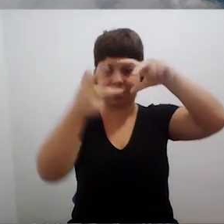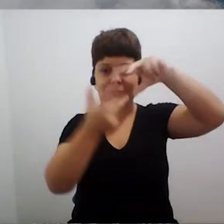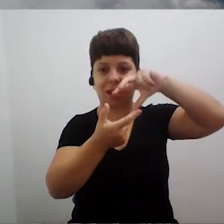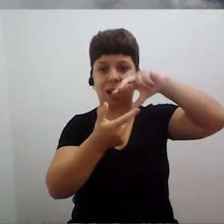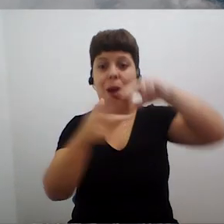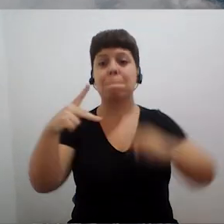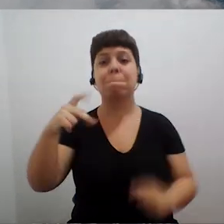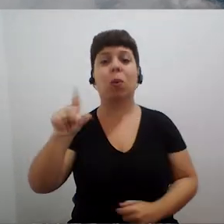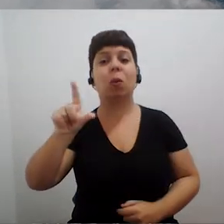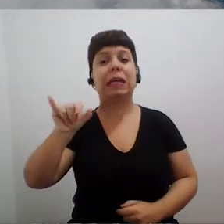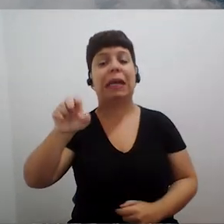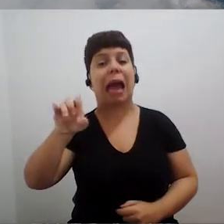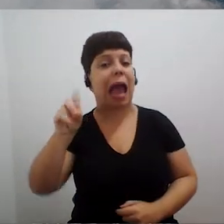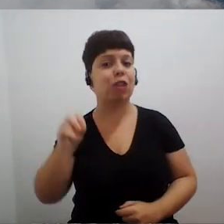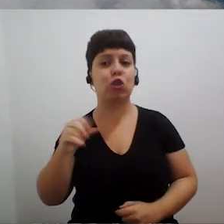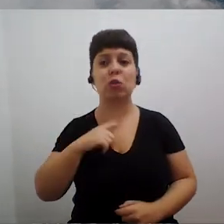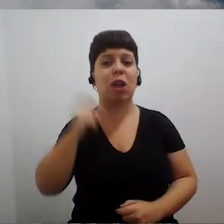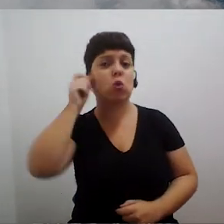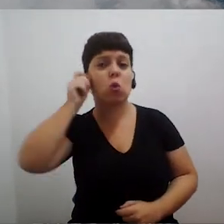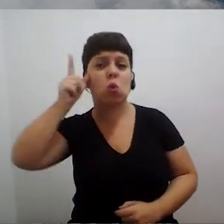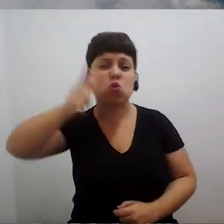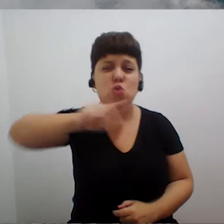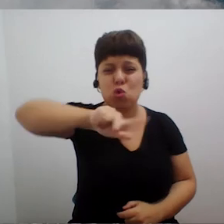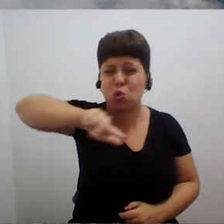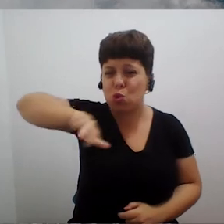culturas, diferentes expressões de fé, diferentes religiosidades,